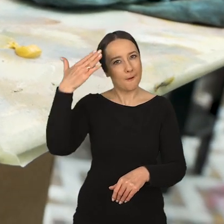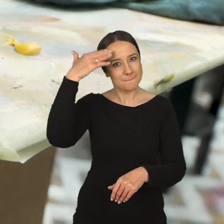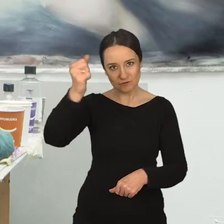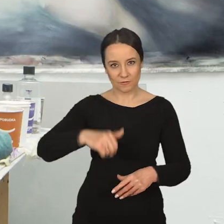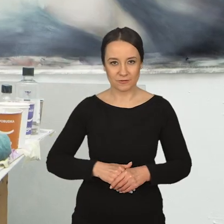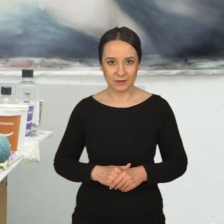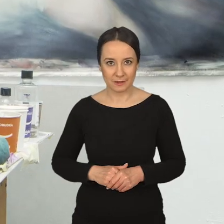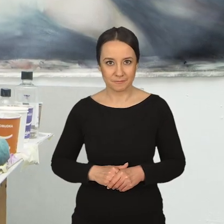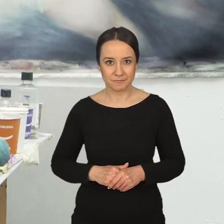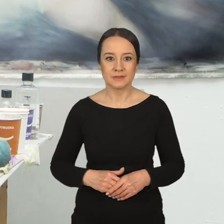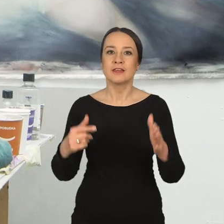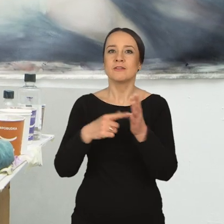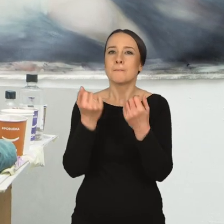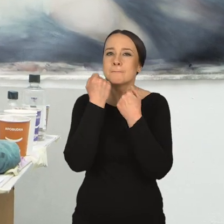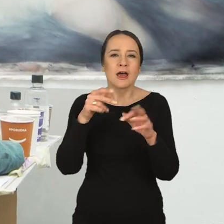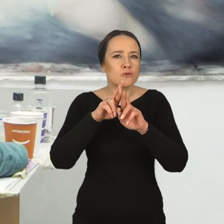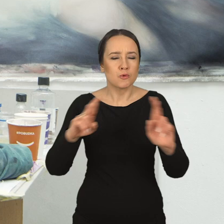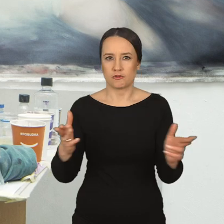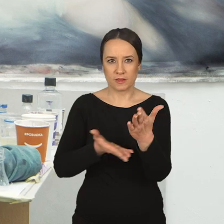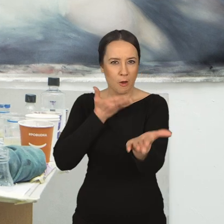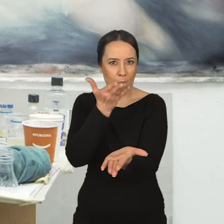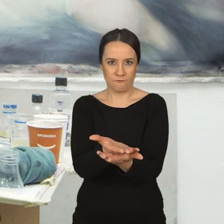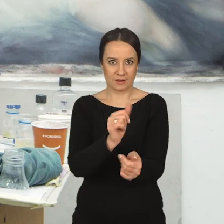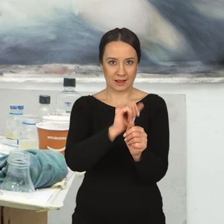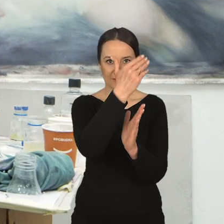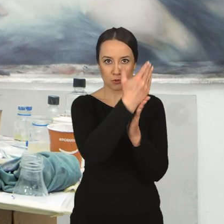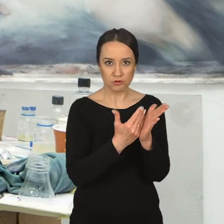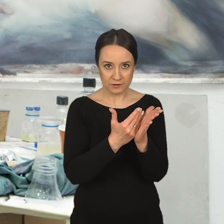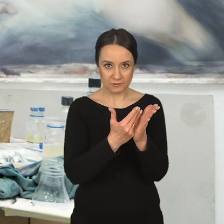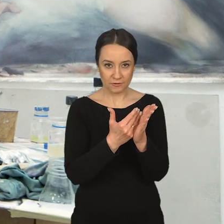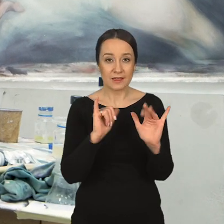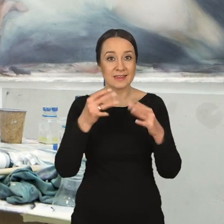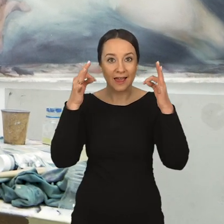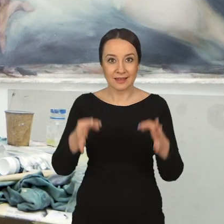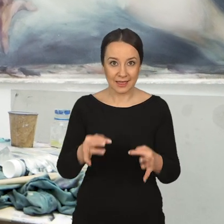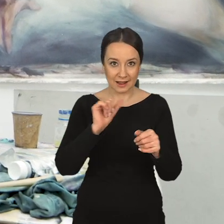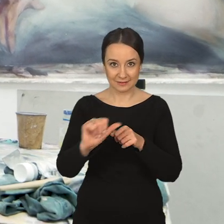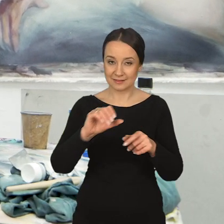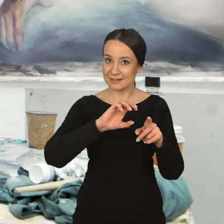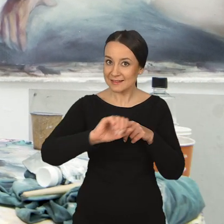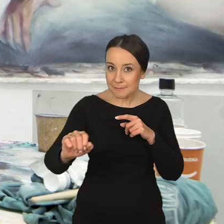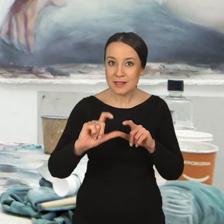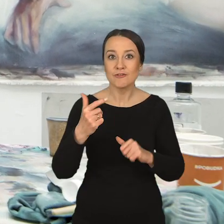Oferujemy studentom bardzo zróżnicowaną ofertę programową. Malarstwo w tej chwili jest dyscypliną,